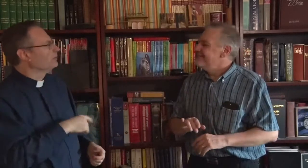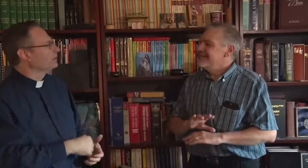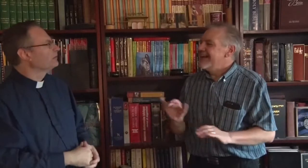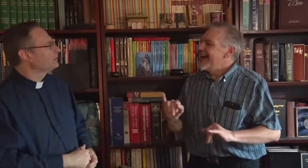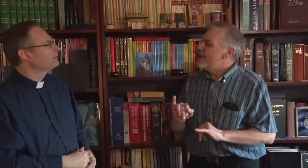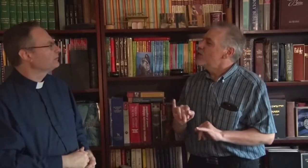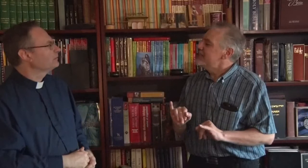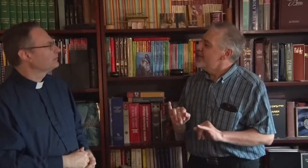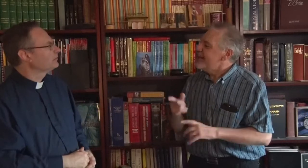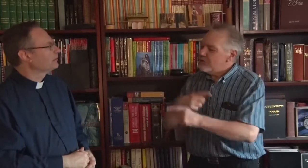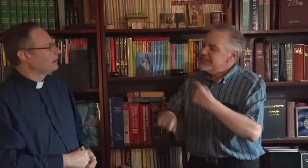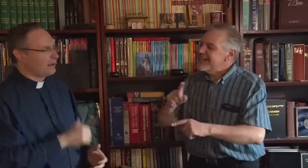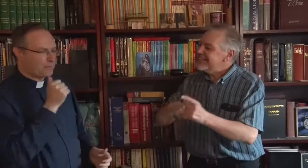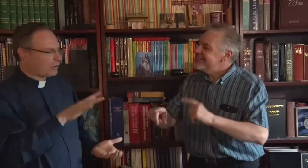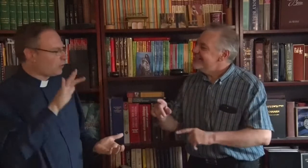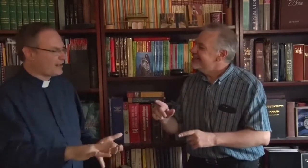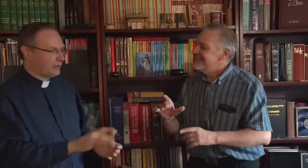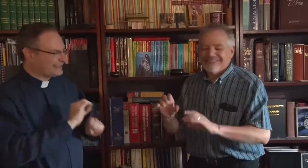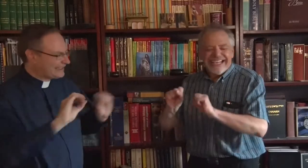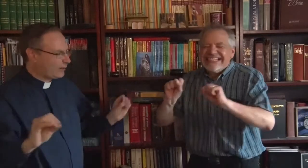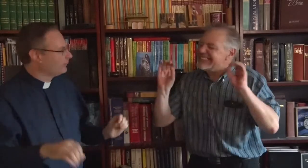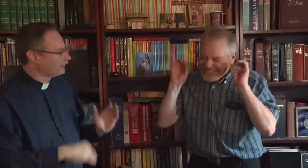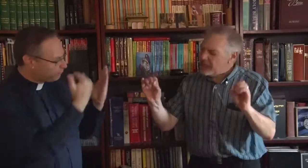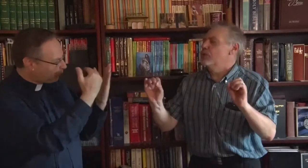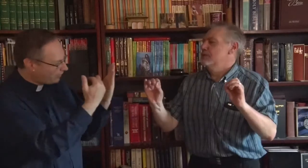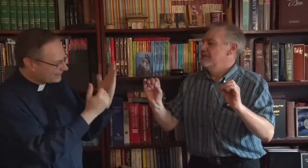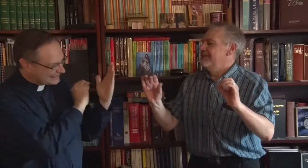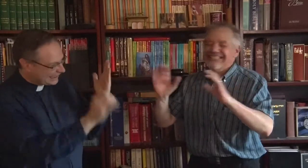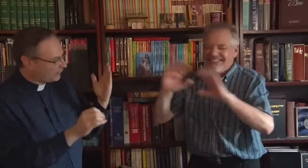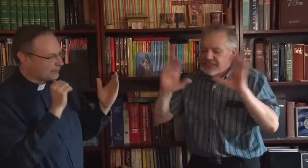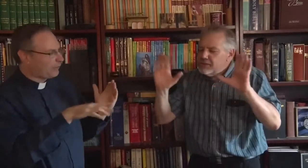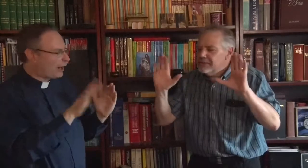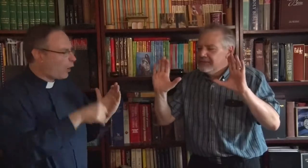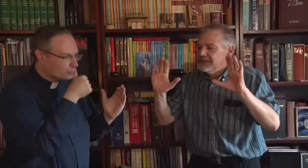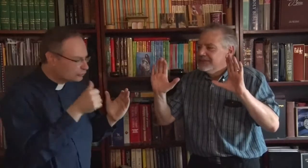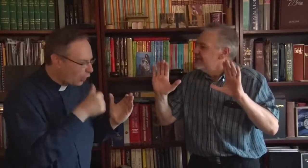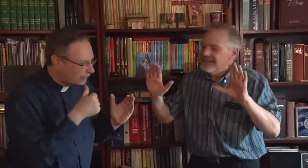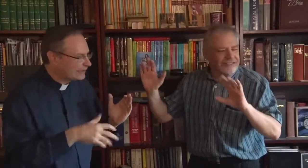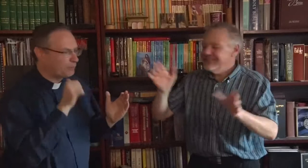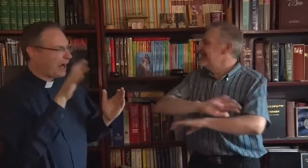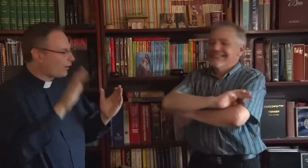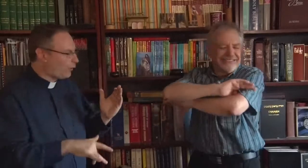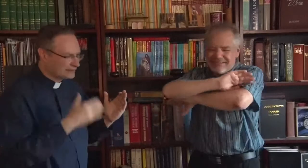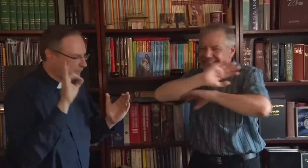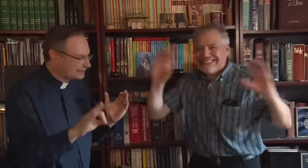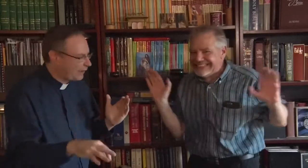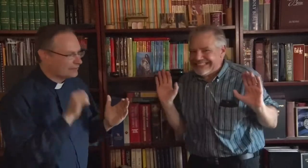C’est inconditionnel, comment on dit en signe? Zéro! Pas à cause du jeûne, pas à cause t’es pasteur,